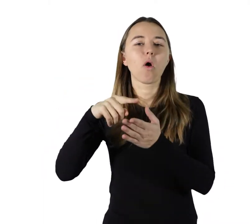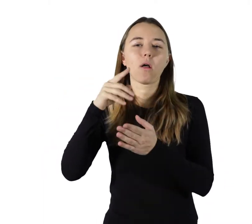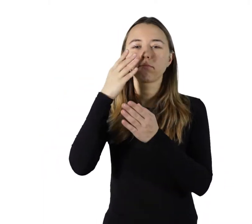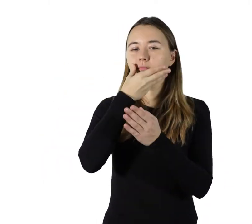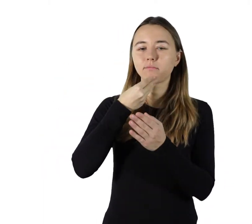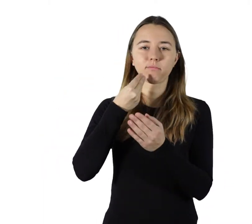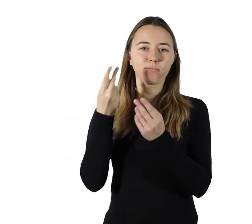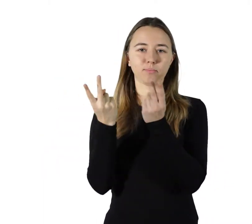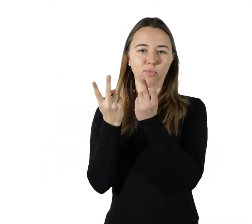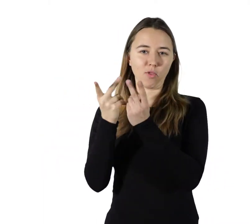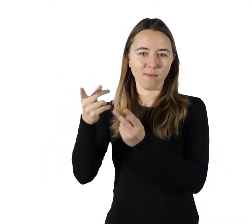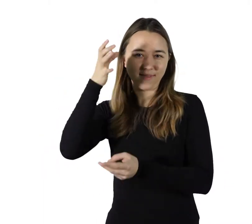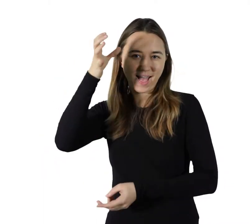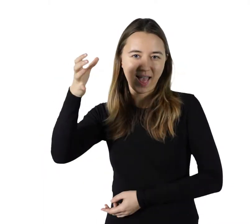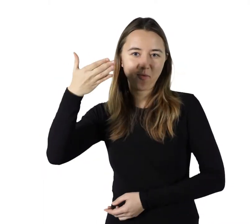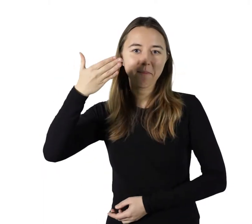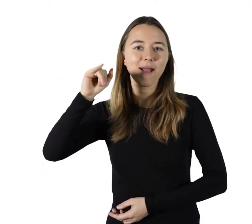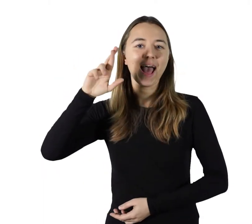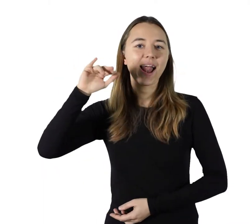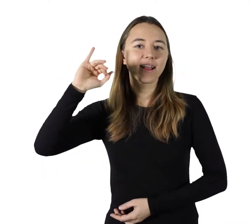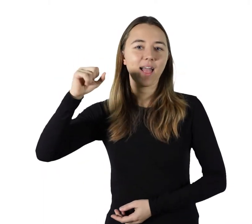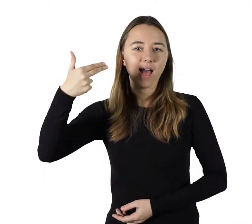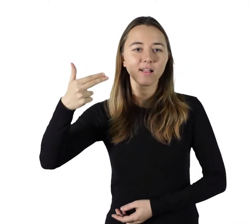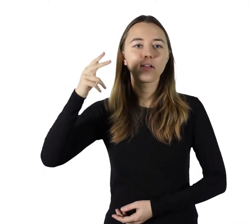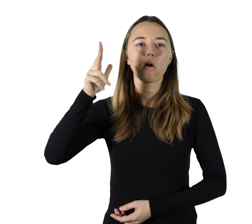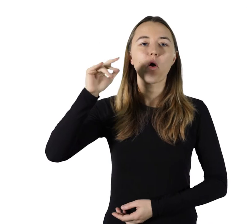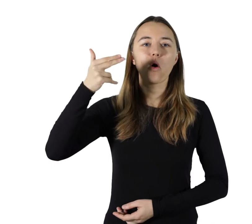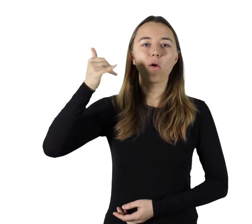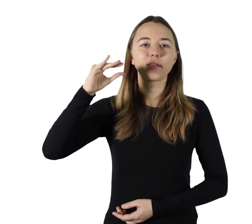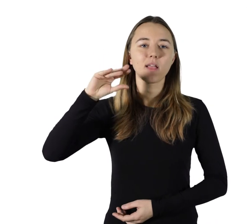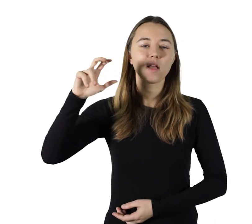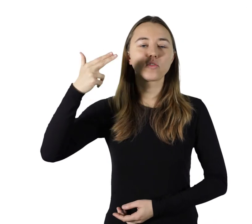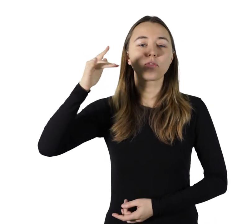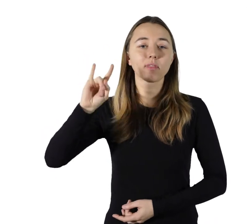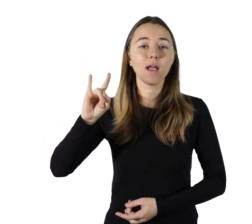ma rysy Mariana Koniecznego,